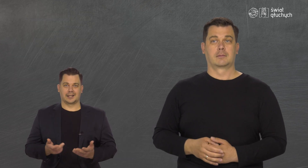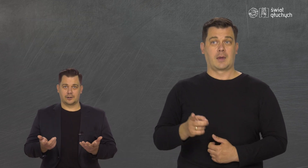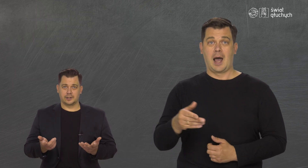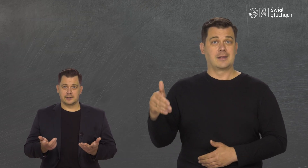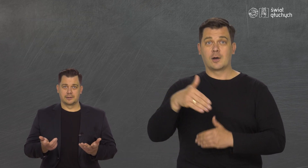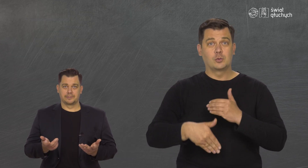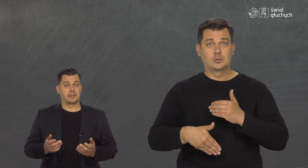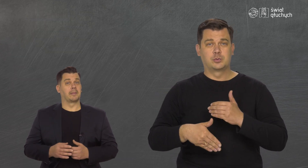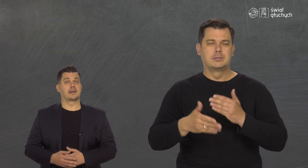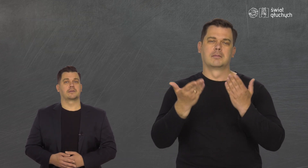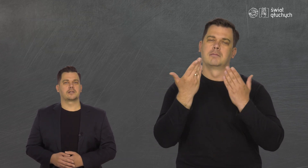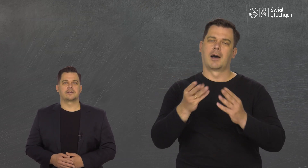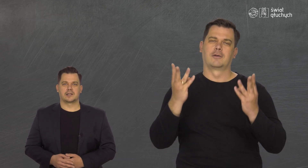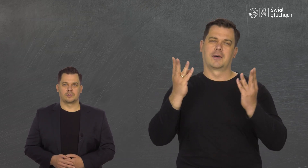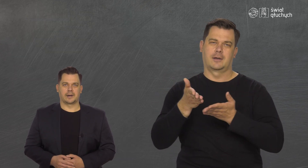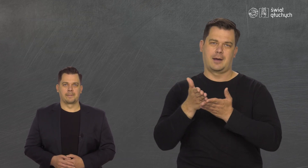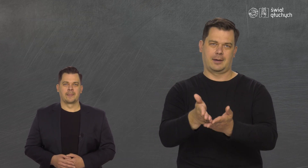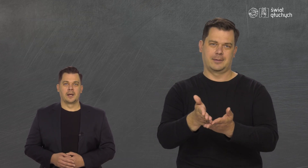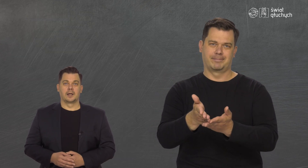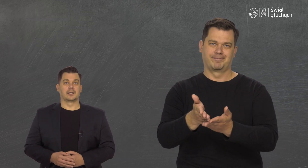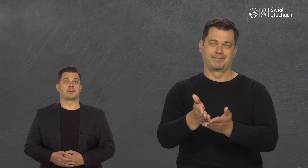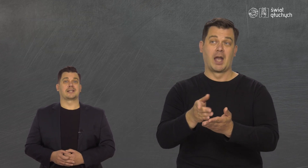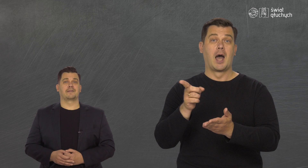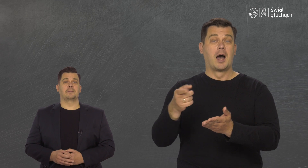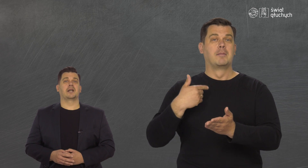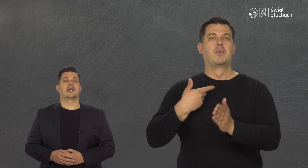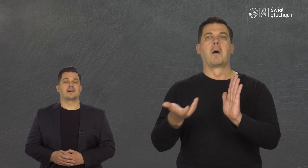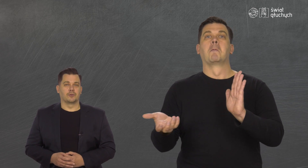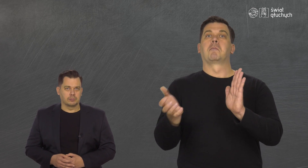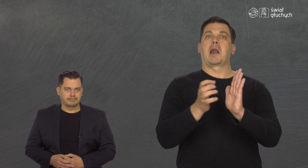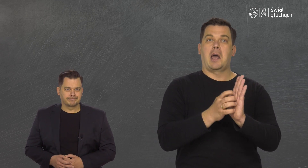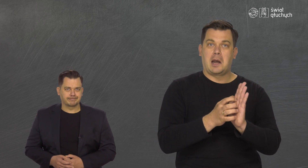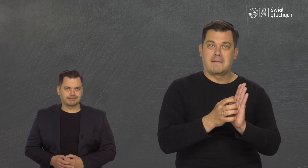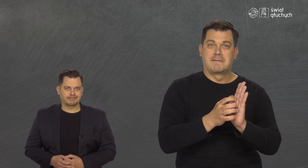A na koniec bardzo ważna wskazówka! Na podstawie paragrafu….